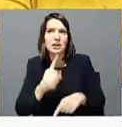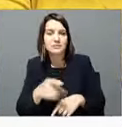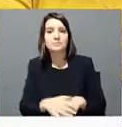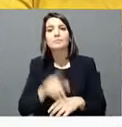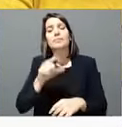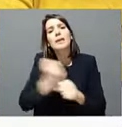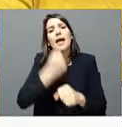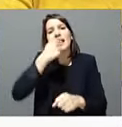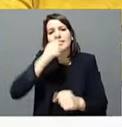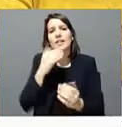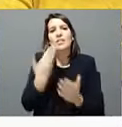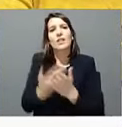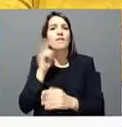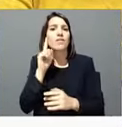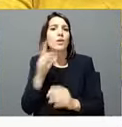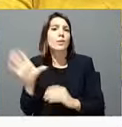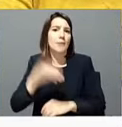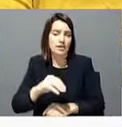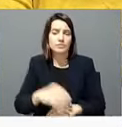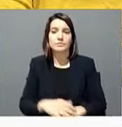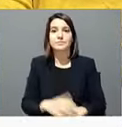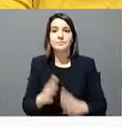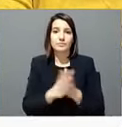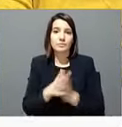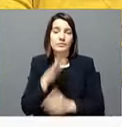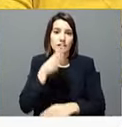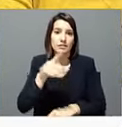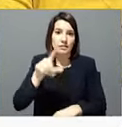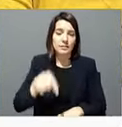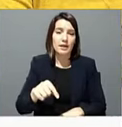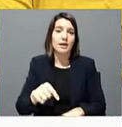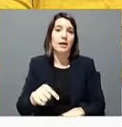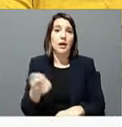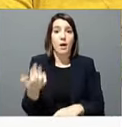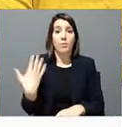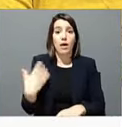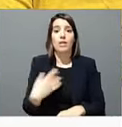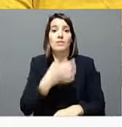Aproveito também para dizer que à bocado